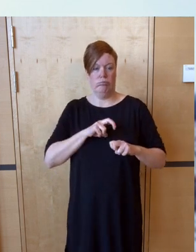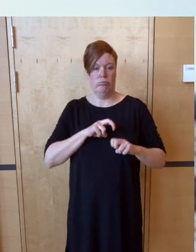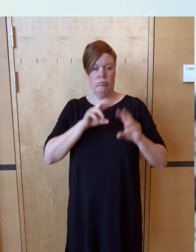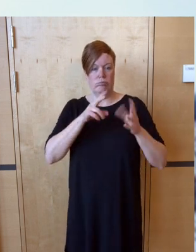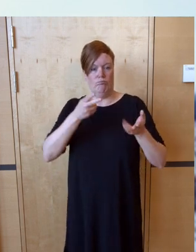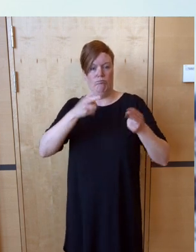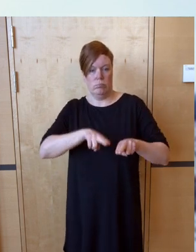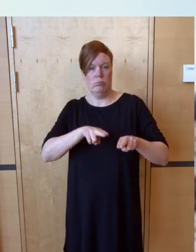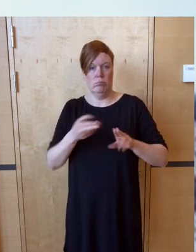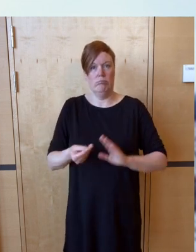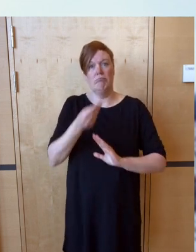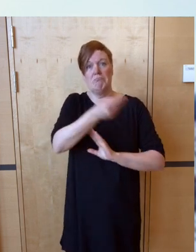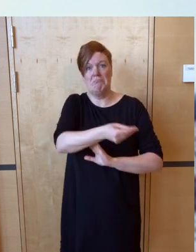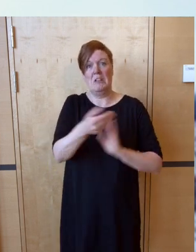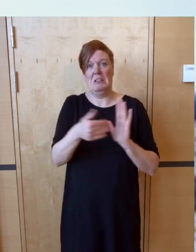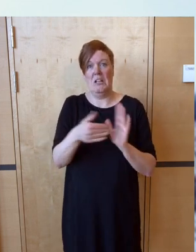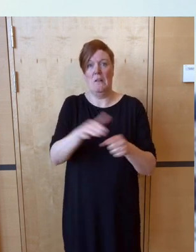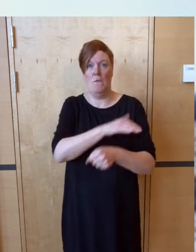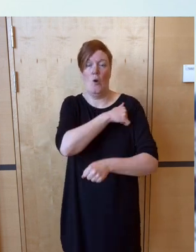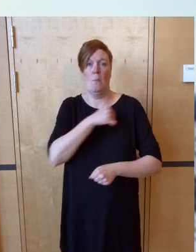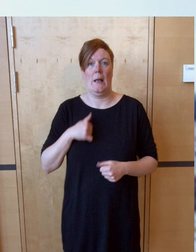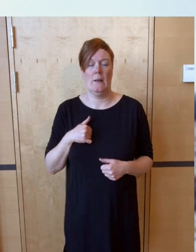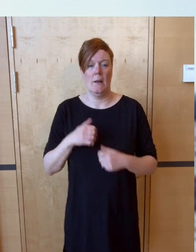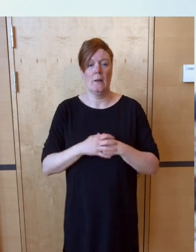Kanske under 2021 kommer ha något mycket bra